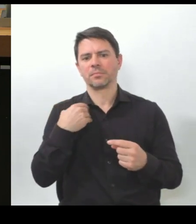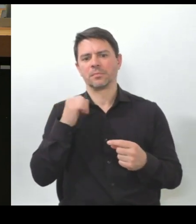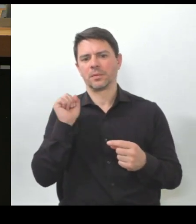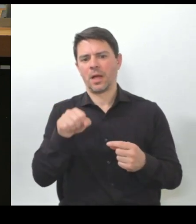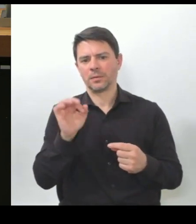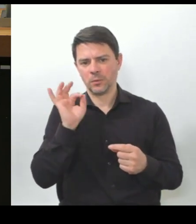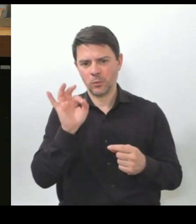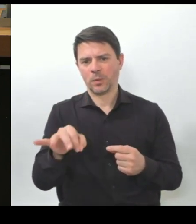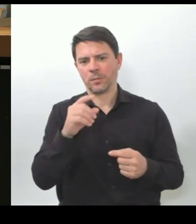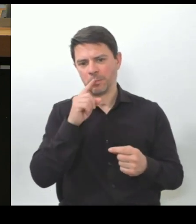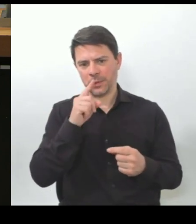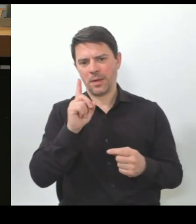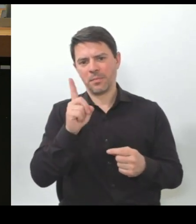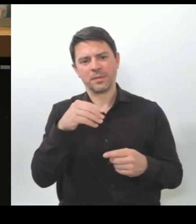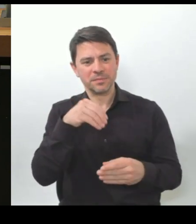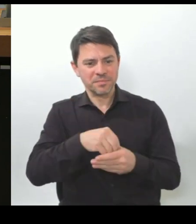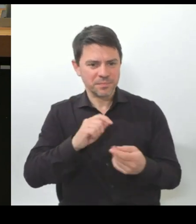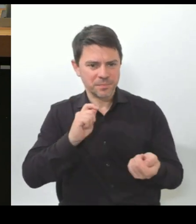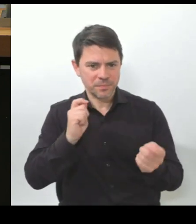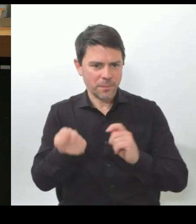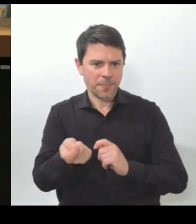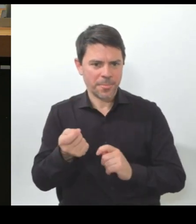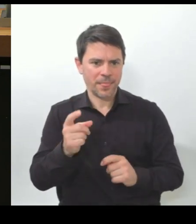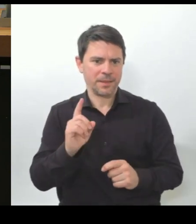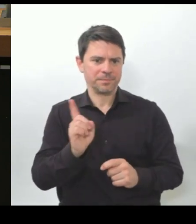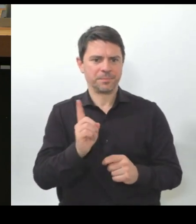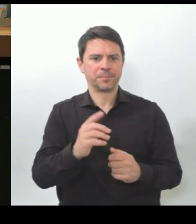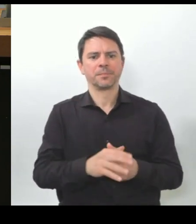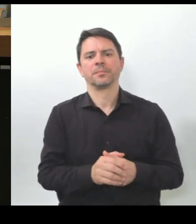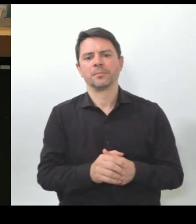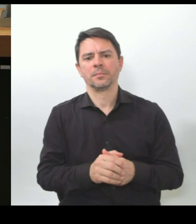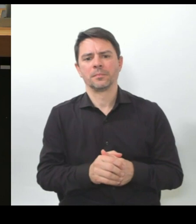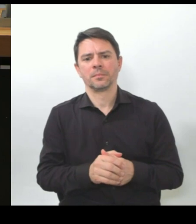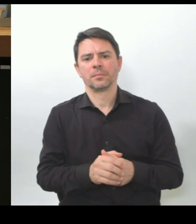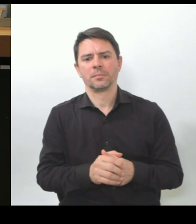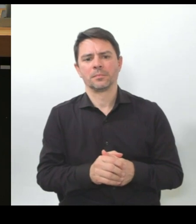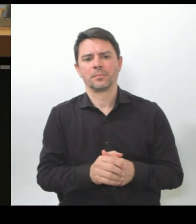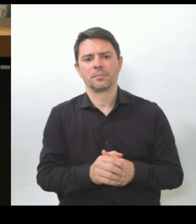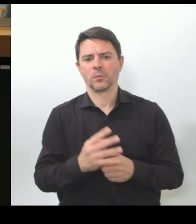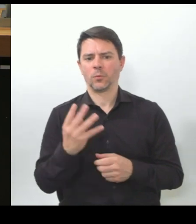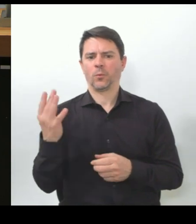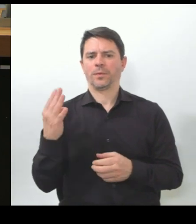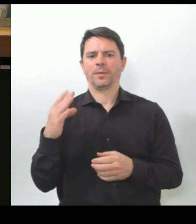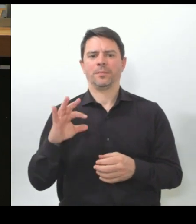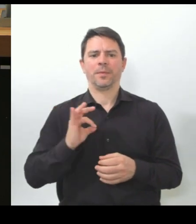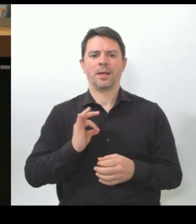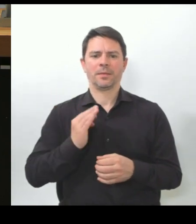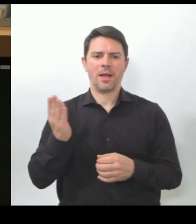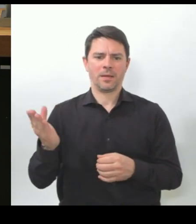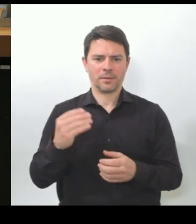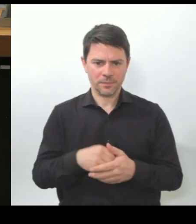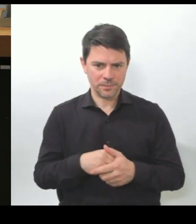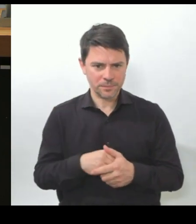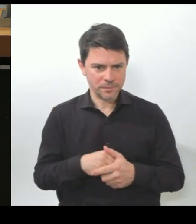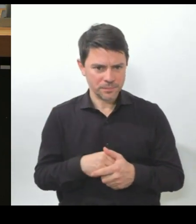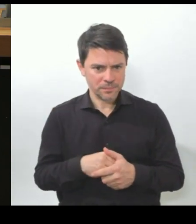und ist klar muss selbstverständlich gebaut werden. schauen, was passiert denn da im Osten der Stadt überhaupt? Der